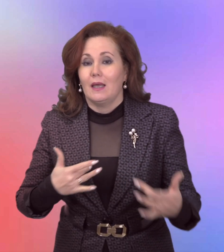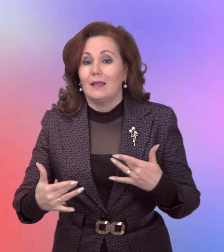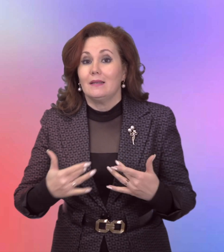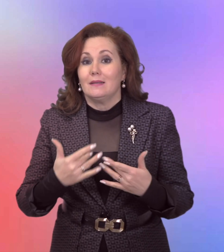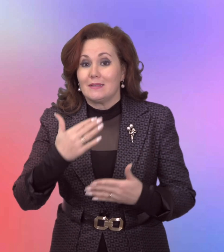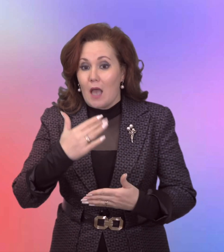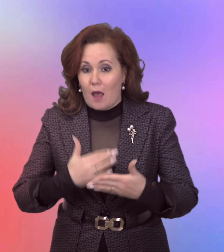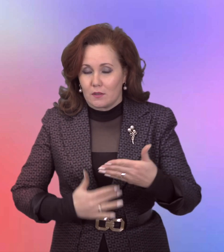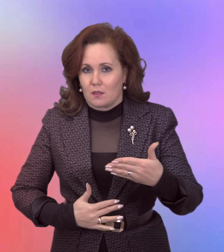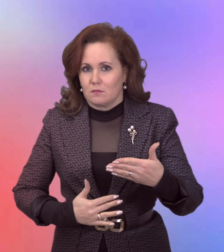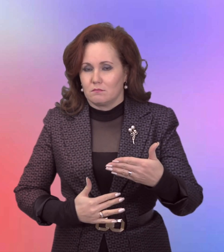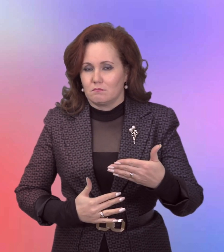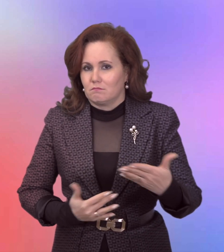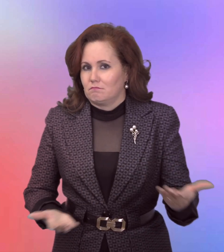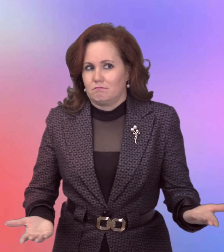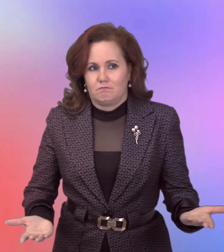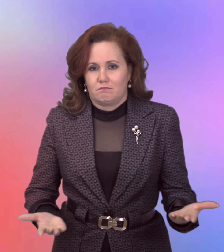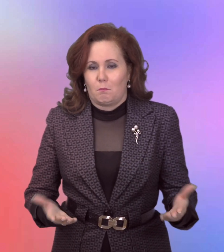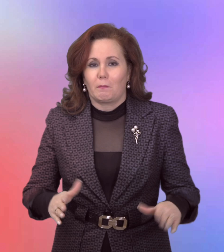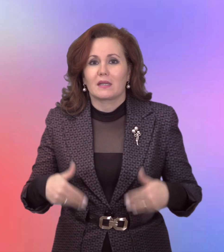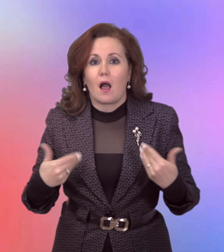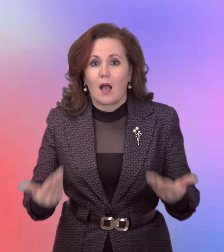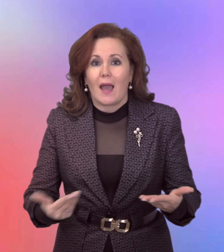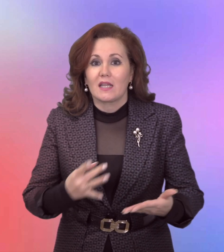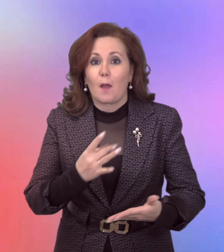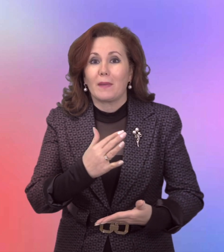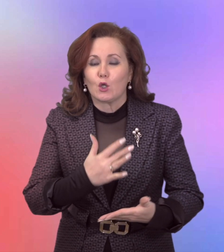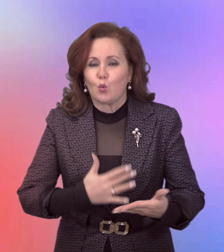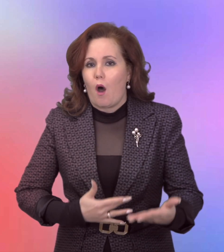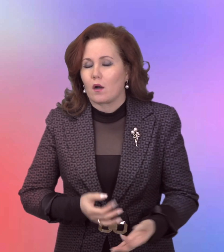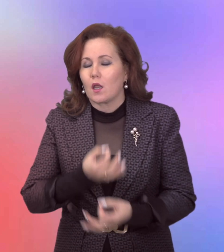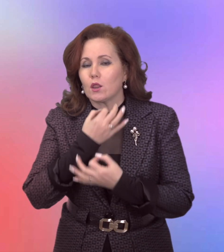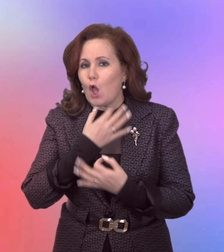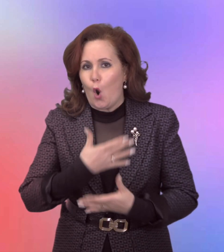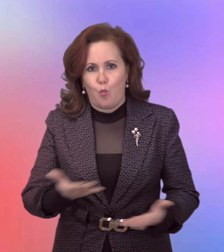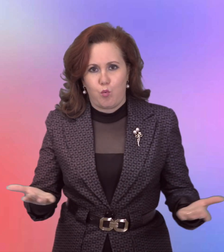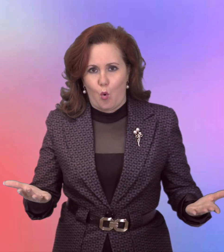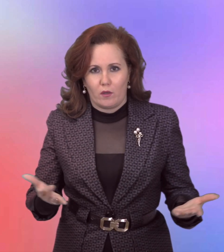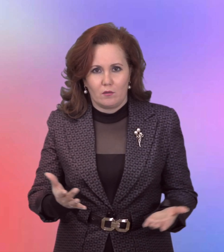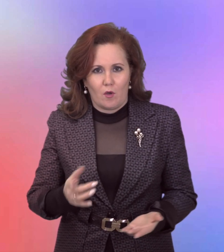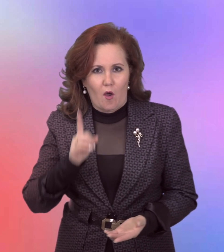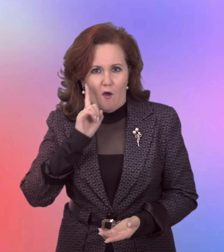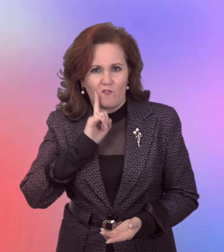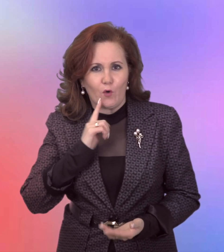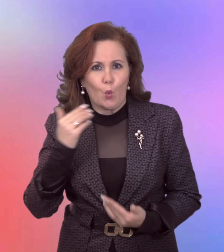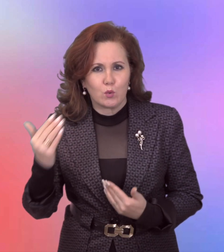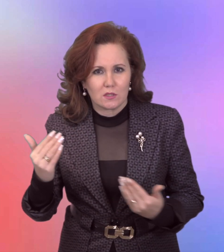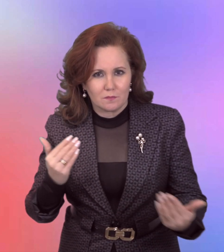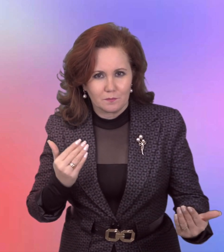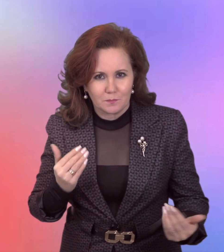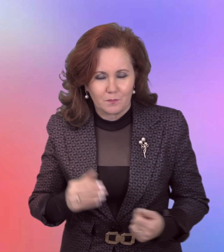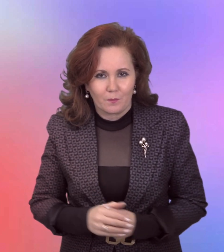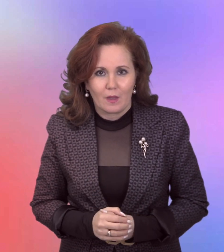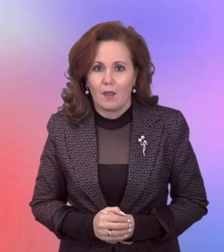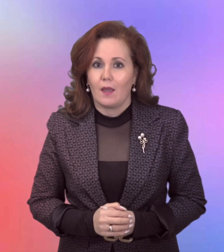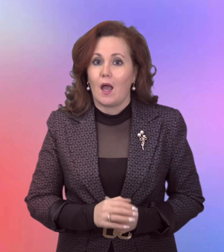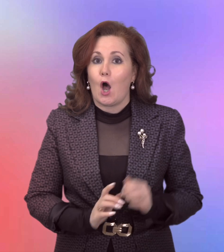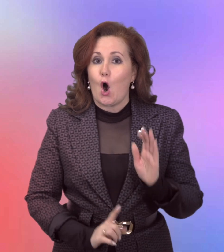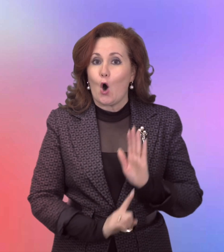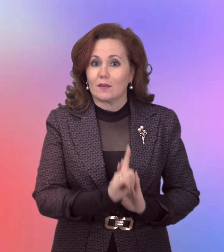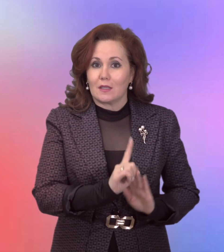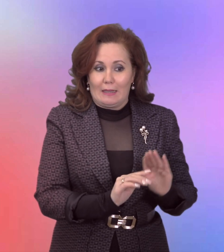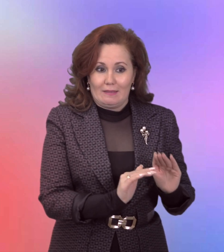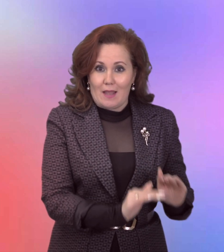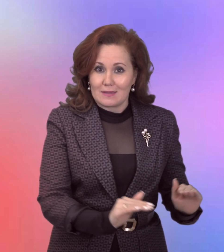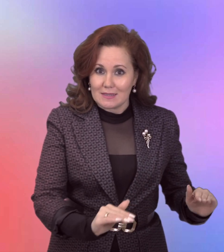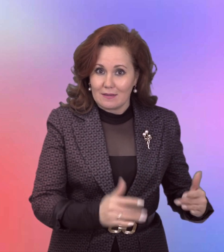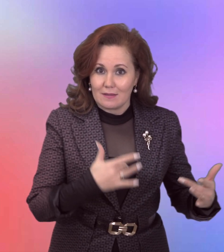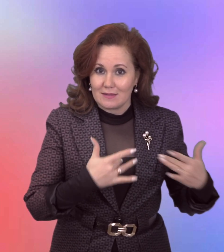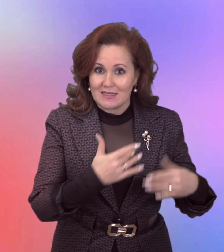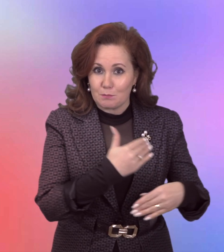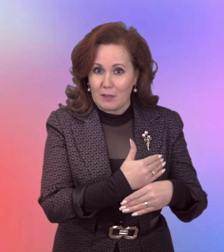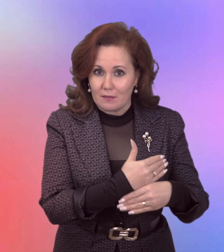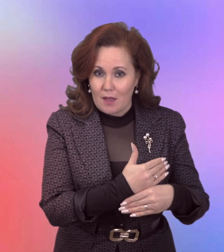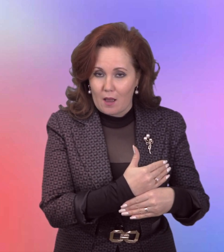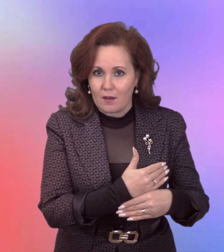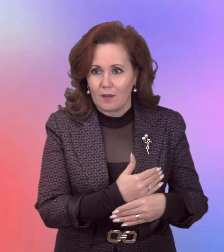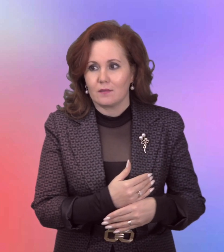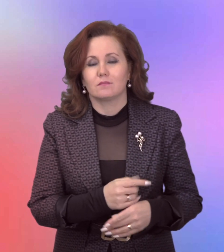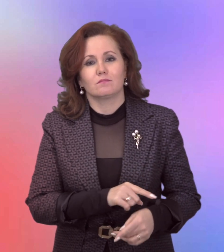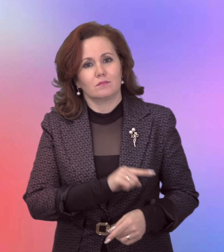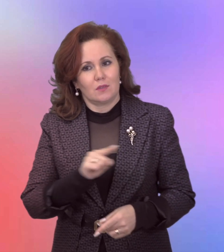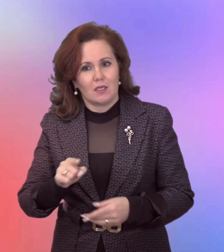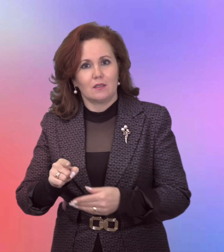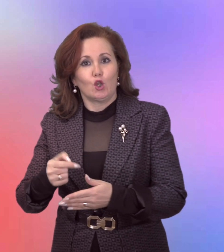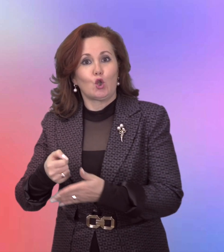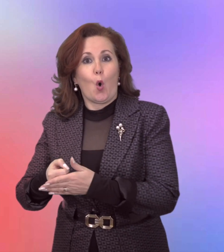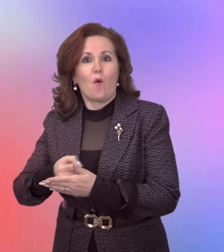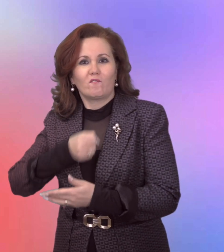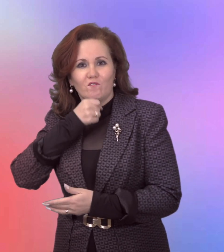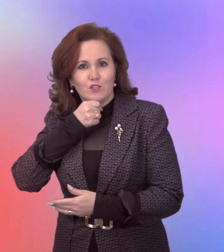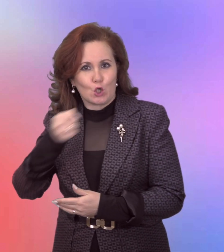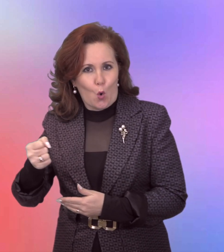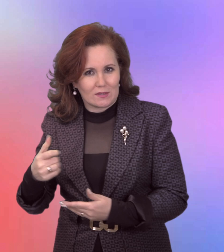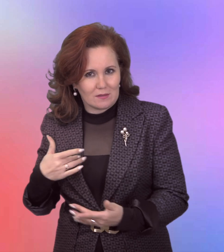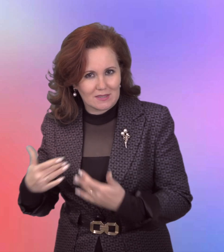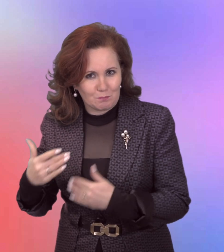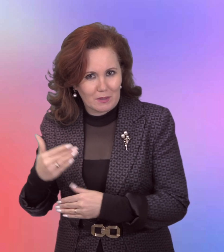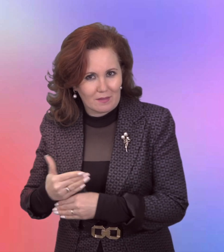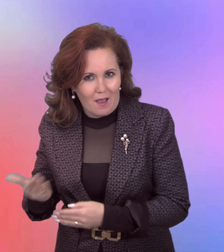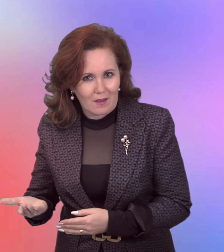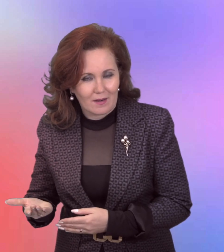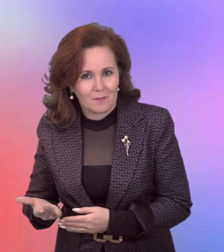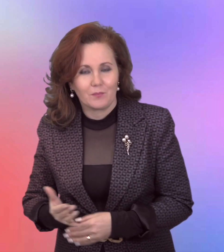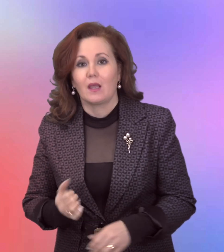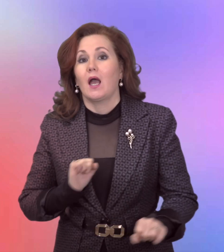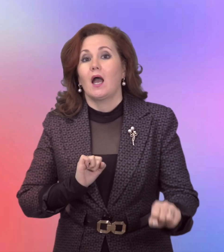Театр предлагает репертуар на любой вкус: от детских до взрослых спектаклей.